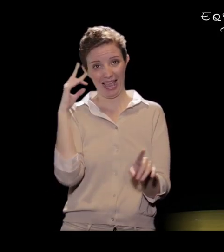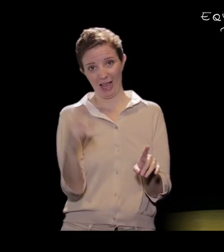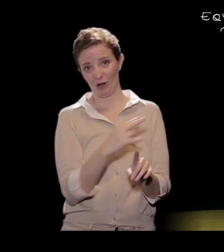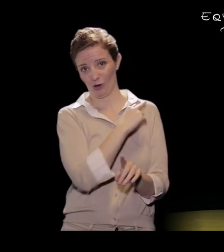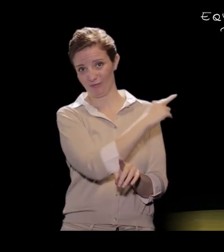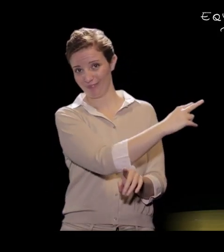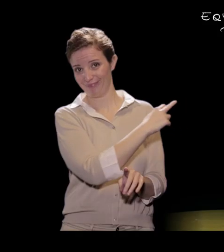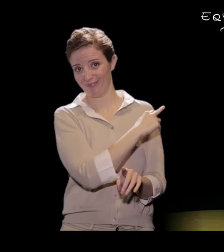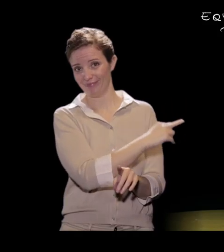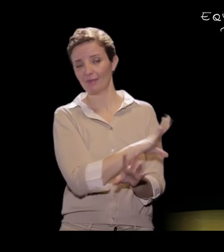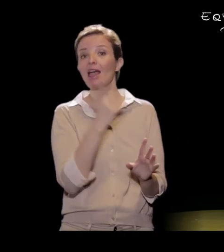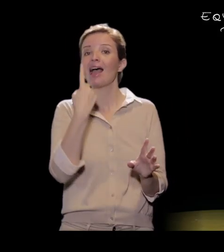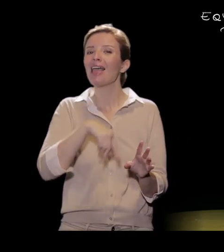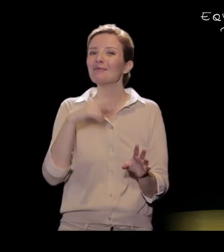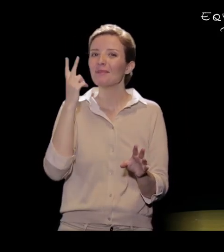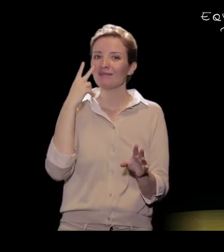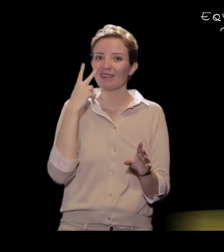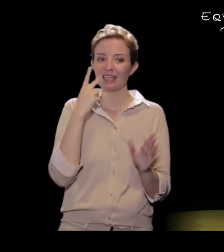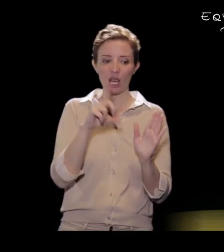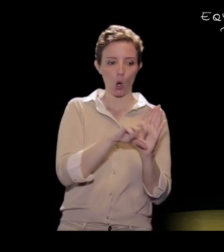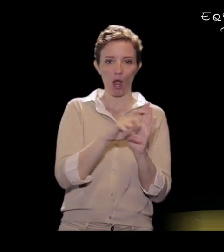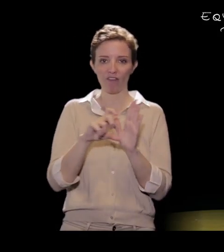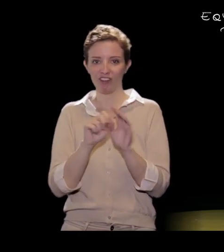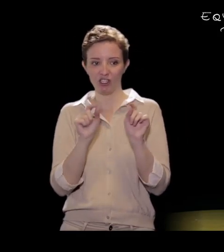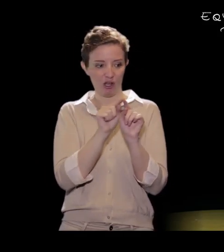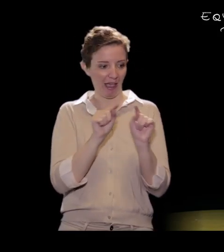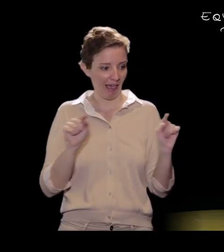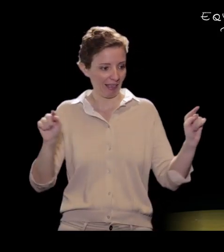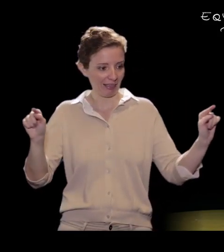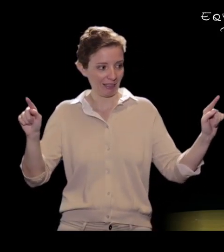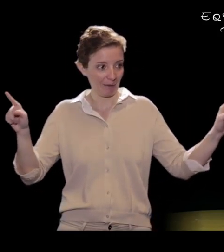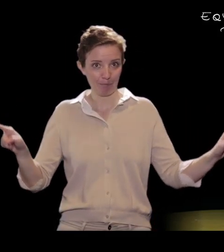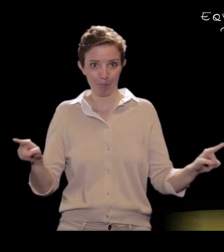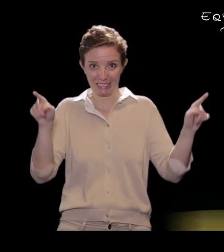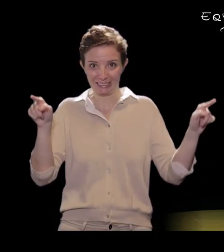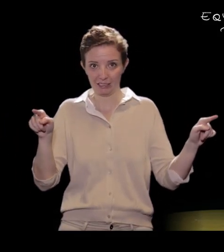Vedete che i coefficienti dei termini estremi sono uguali tra di loro, oppure opposti,